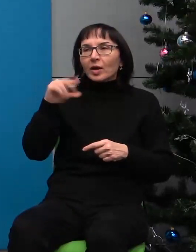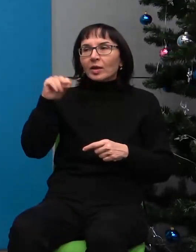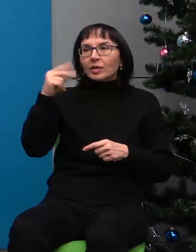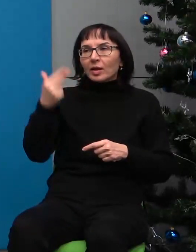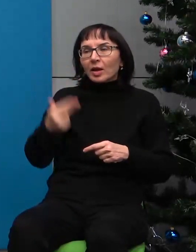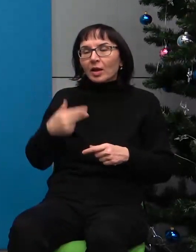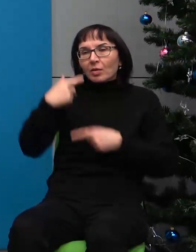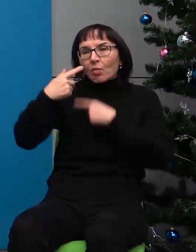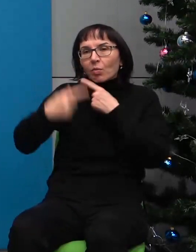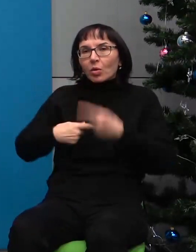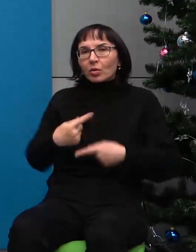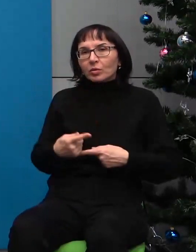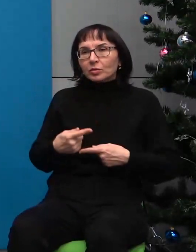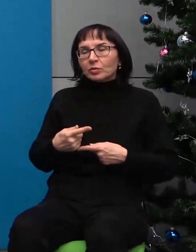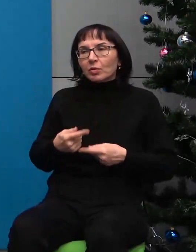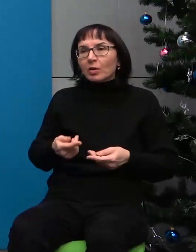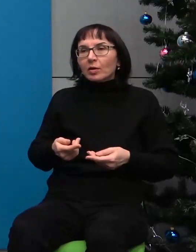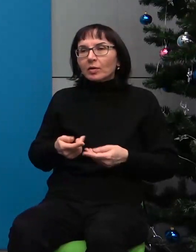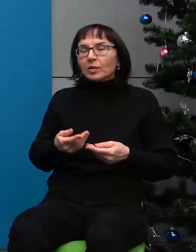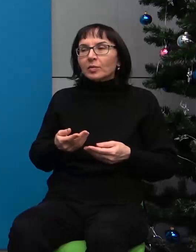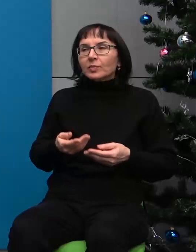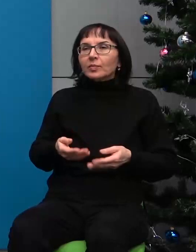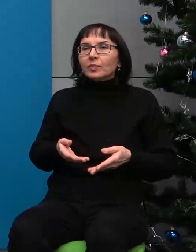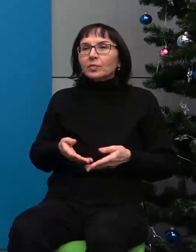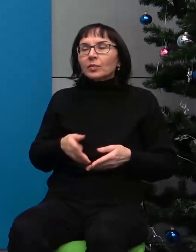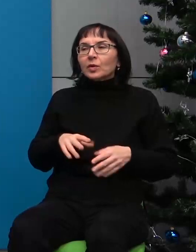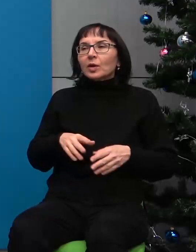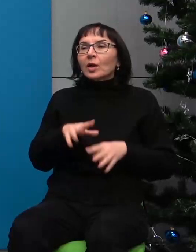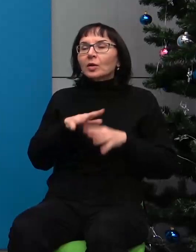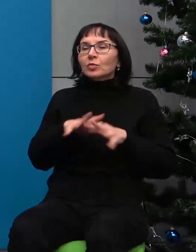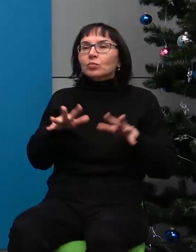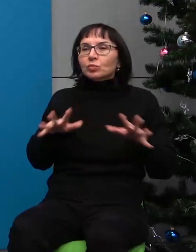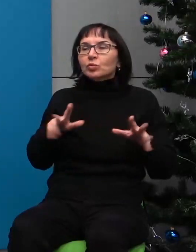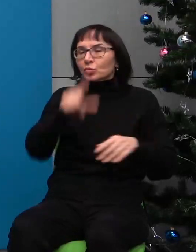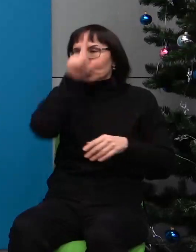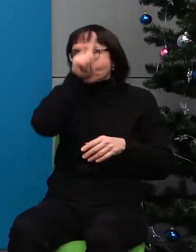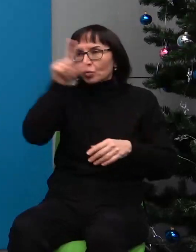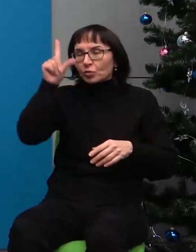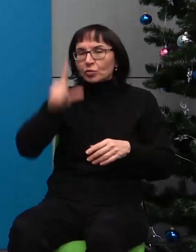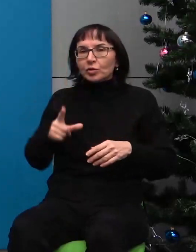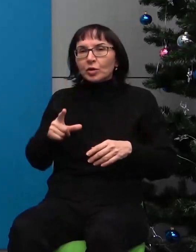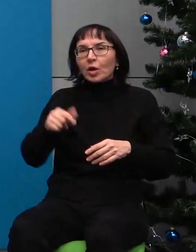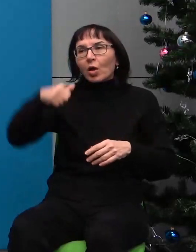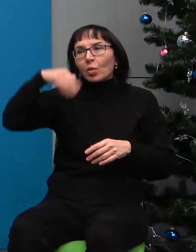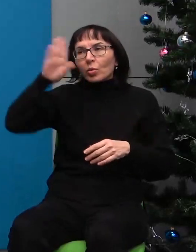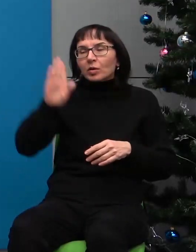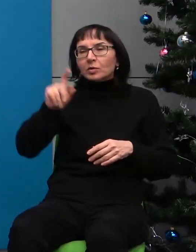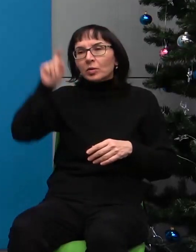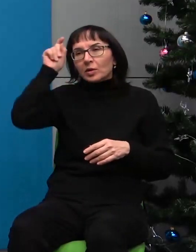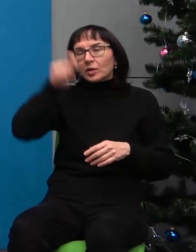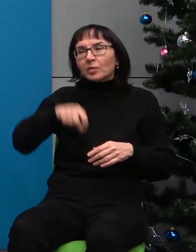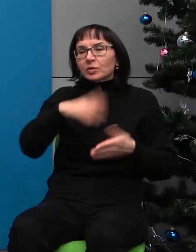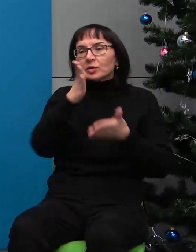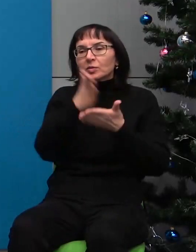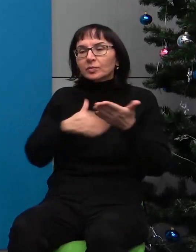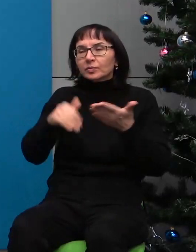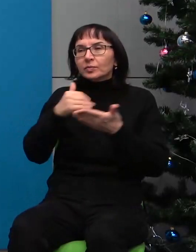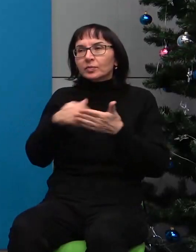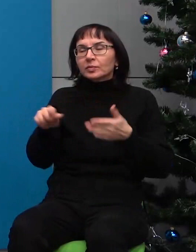I tak jak większość ludzi dorastał, kiedy Niemcy rozpadły się, tak jak teraz się rozpada Rosja,